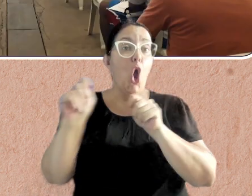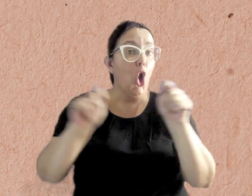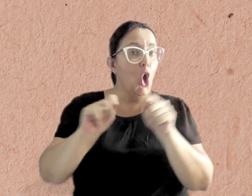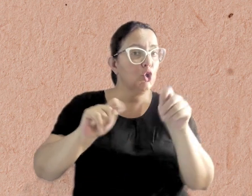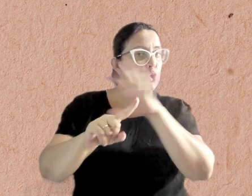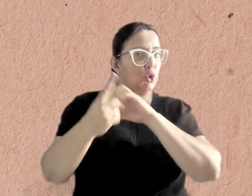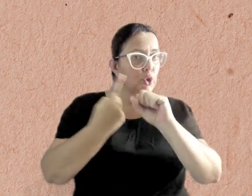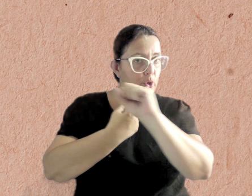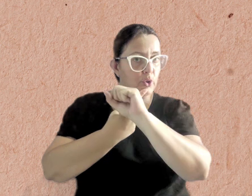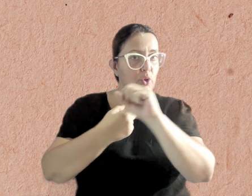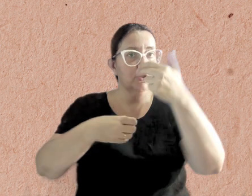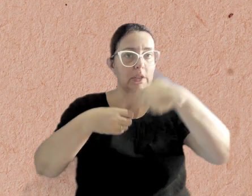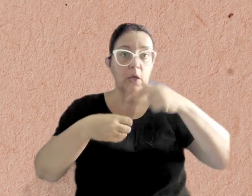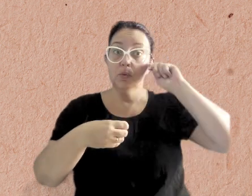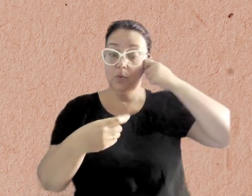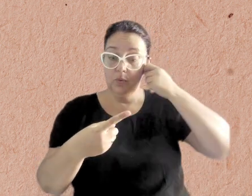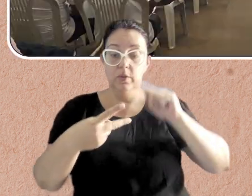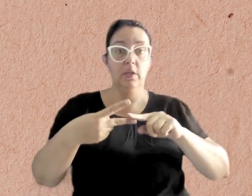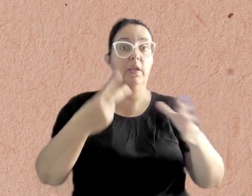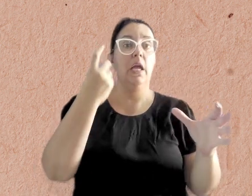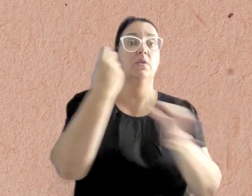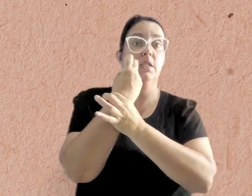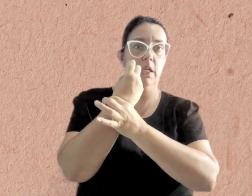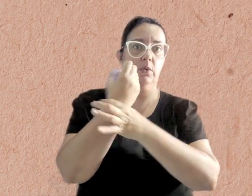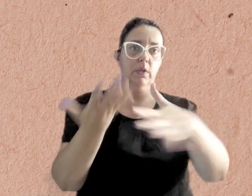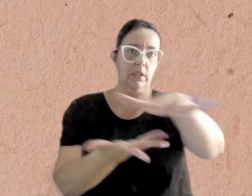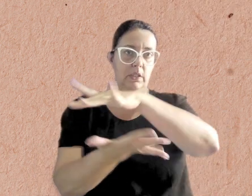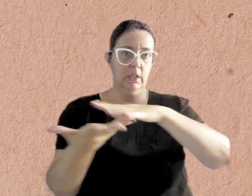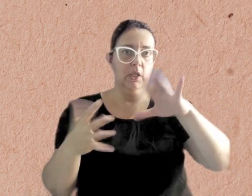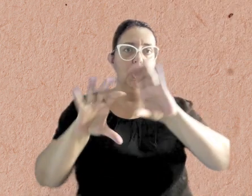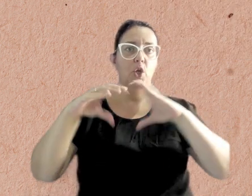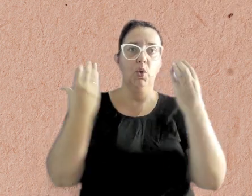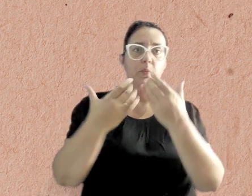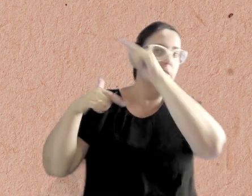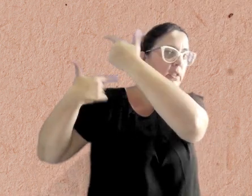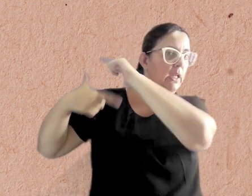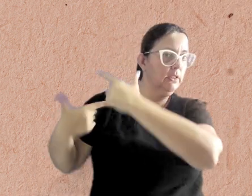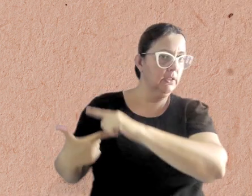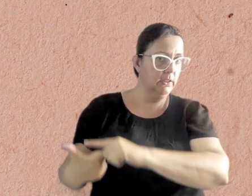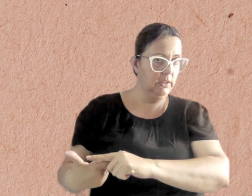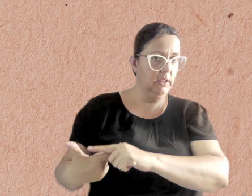Controle Social das Rendas Petrolíferas; Segurança Territorial das Comunidades Pesqueiras;